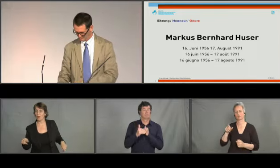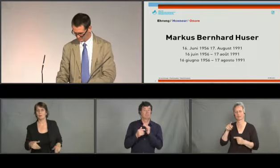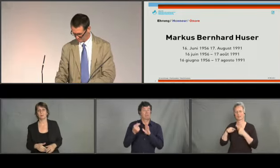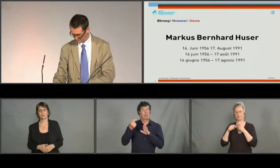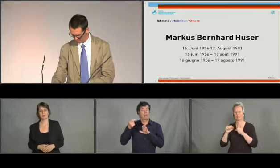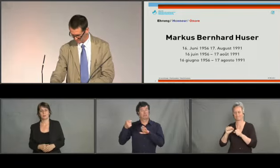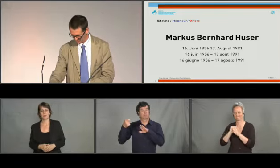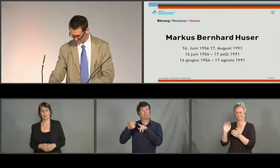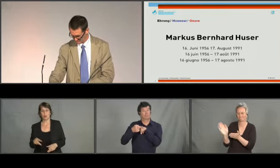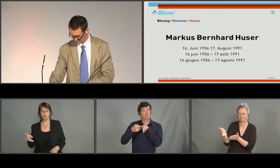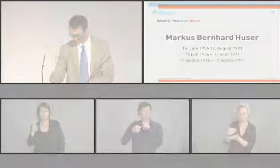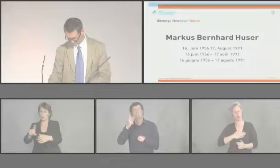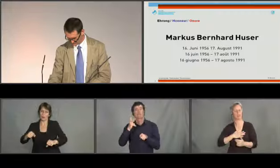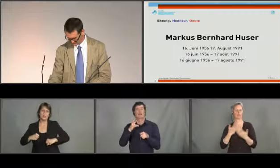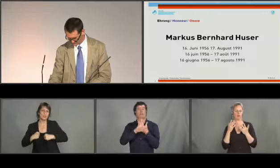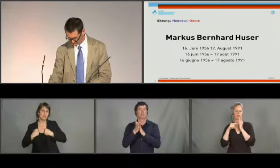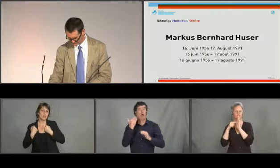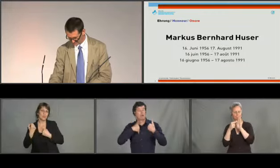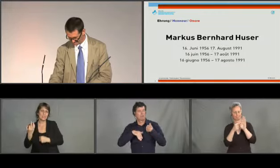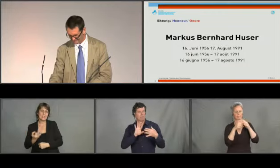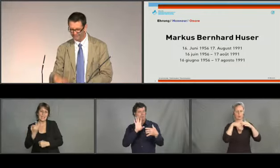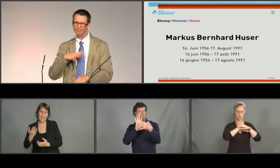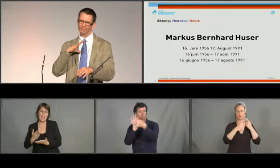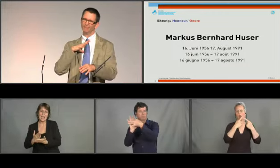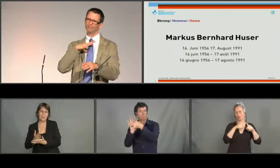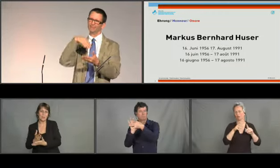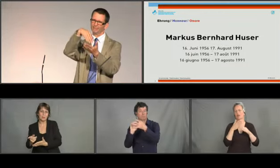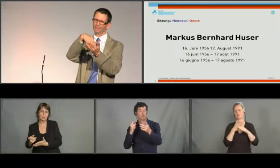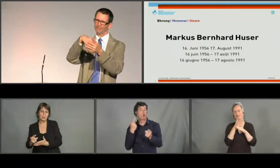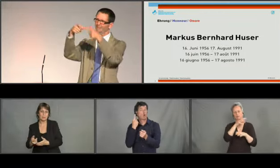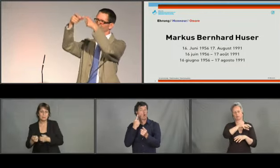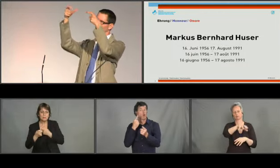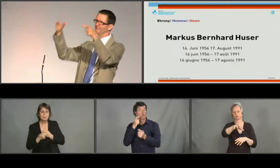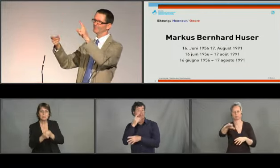Geld einzufordern um selbständige Arbeit zu ermöglichen.